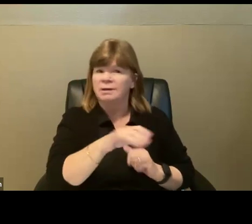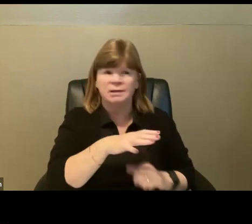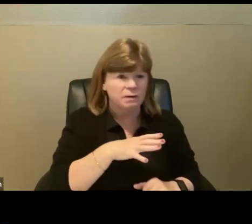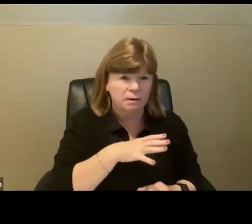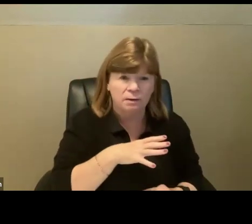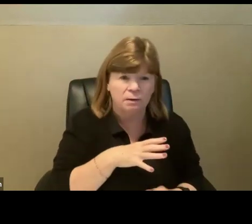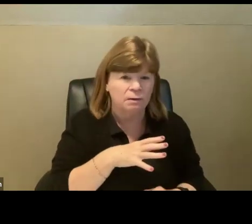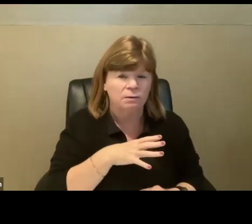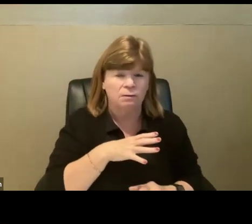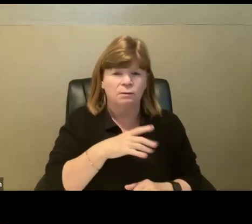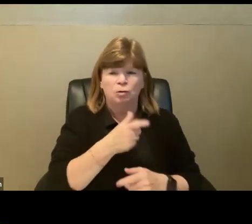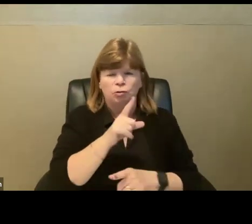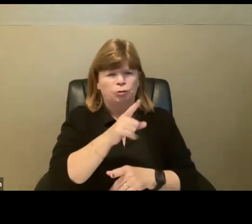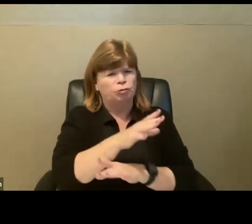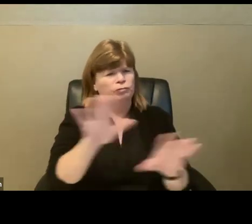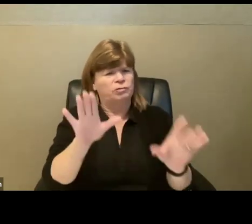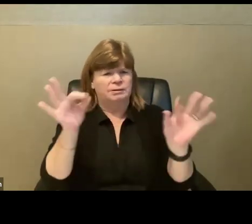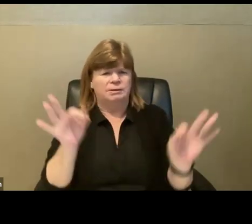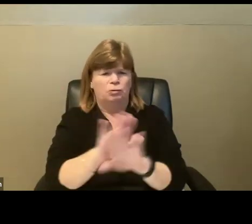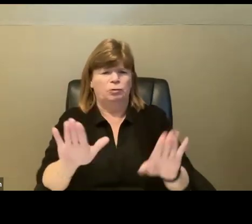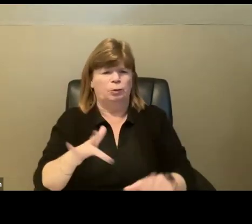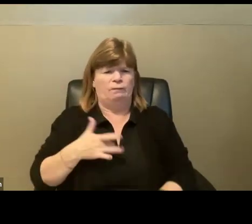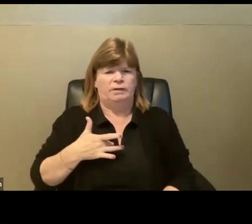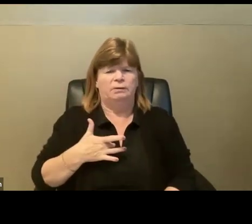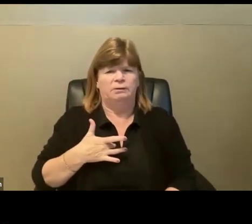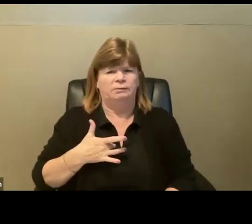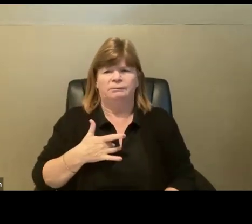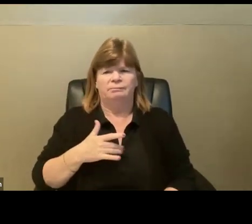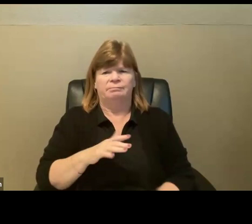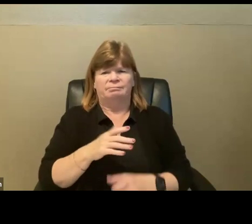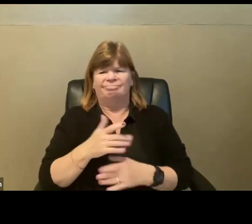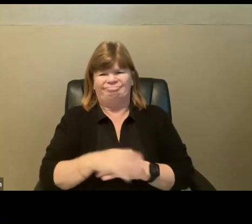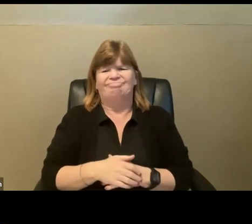Tienes que hacer lo que es correcto para ti, para citar a un amigo mío. Haz lo que es correcto para ti, Linda. Lo amo.